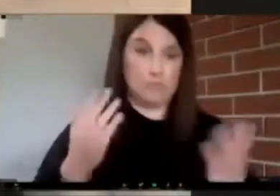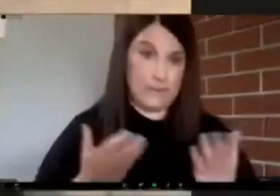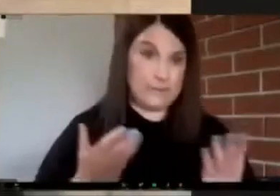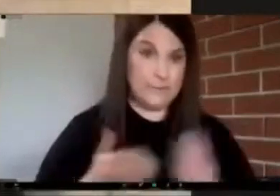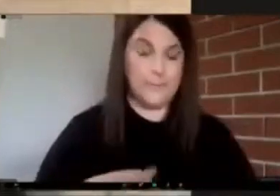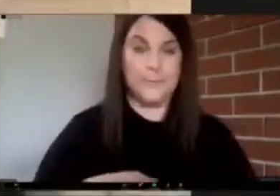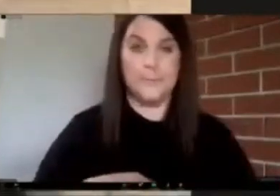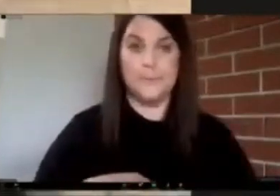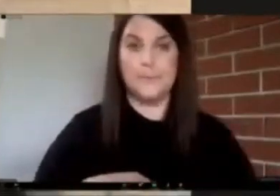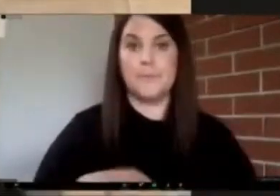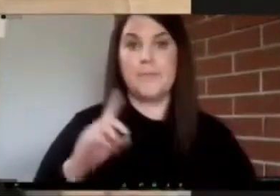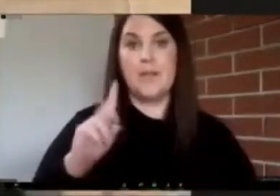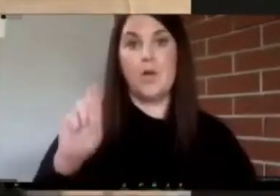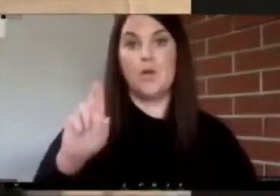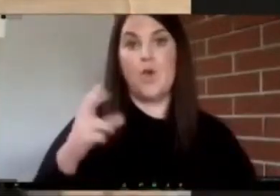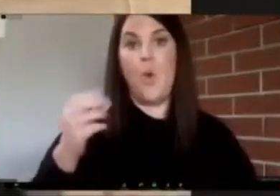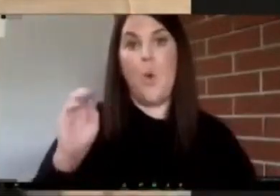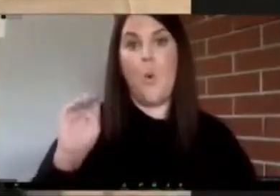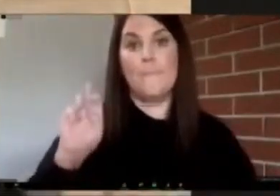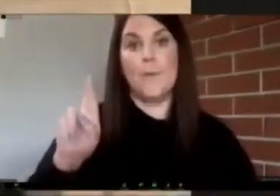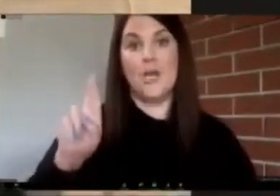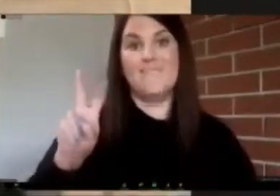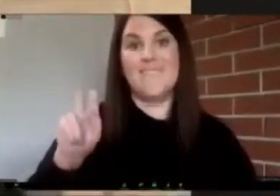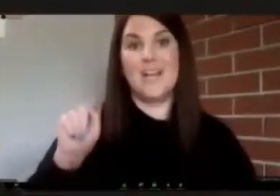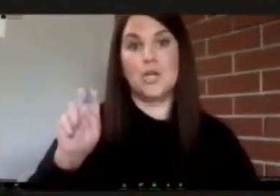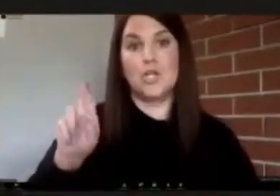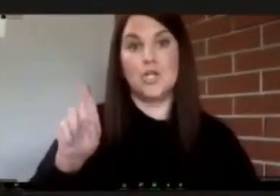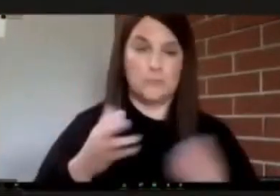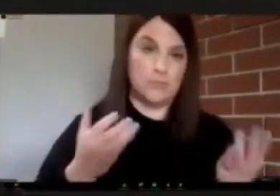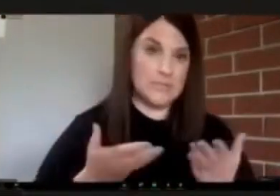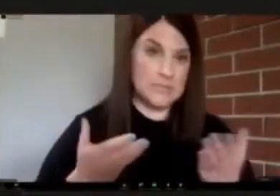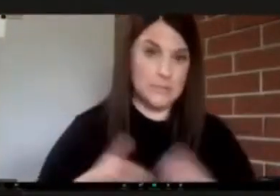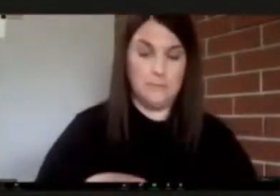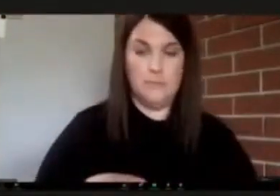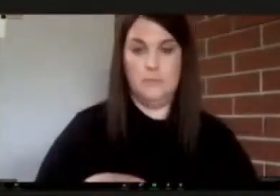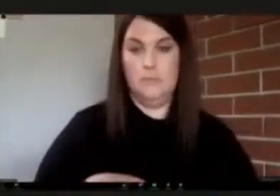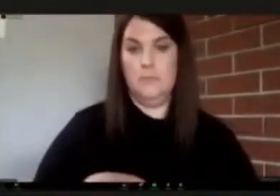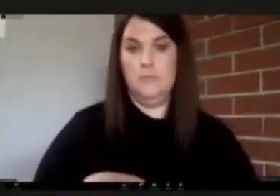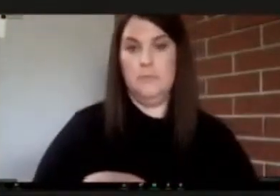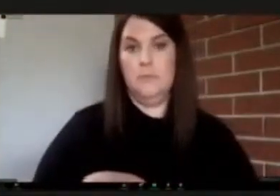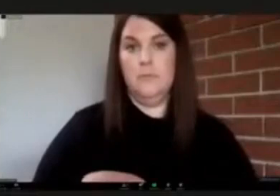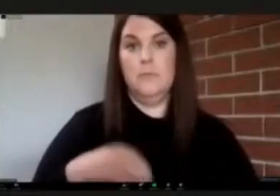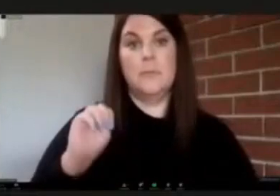Minh Wendt: Dr. Homer Venters? Homer Venters: Present.